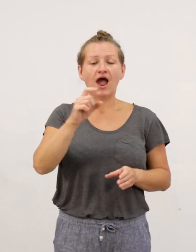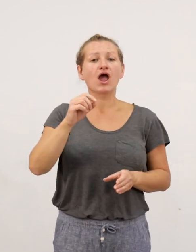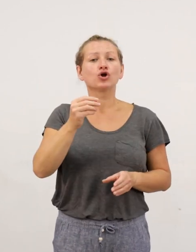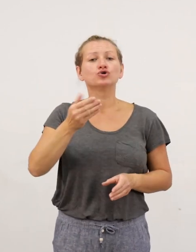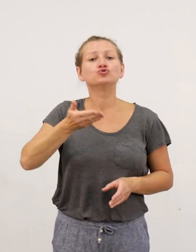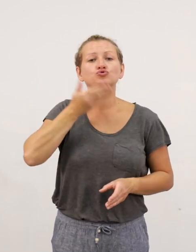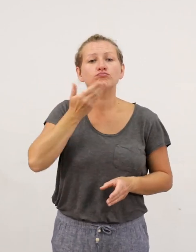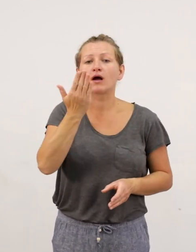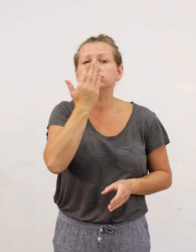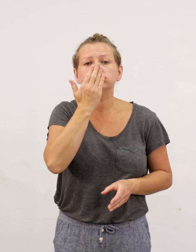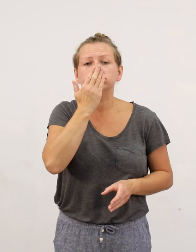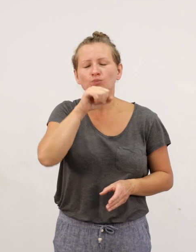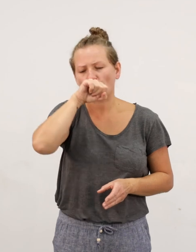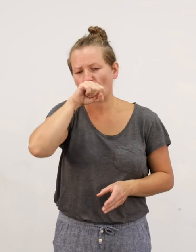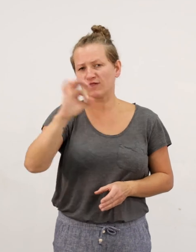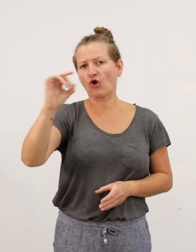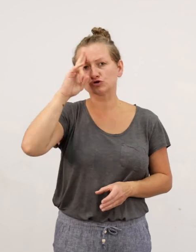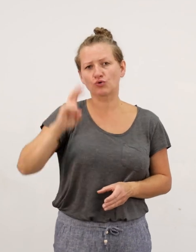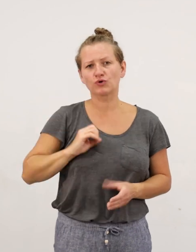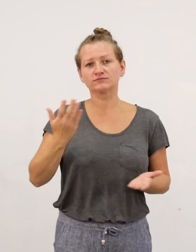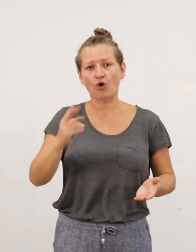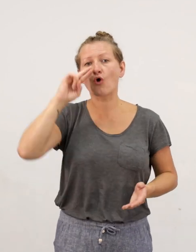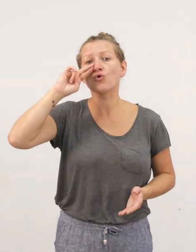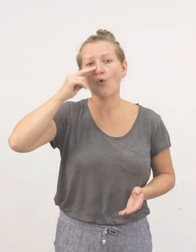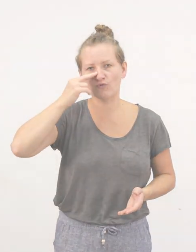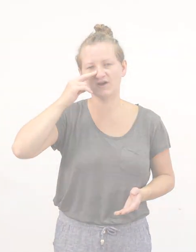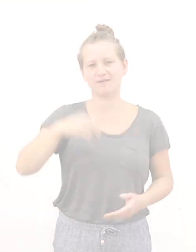Cała kuchnia pomalowana jest na maskujący kolor ciemnozielony.